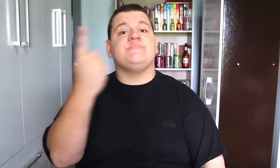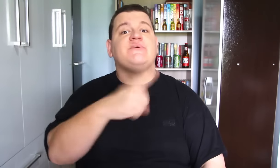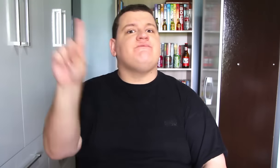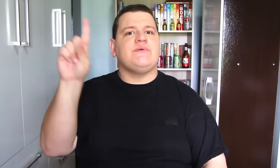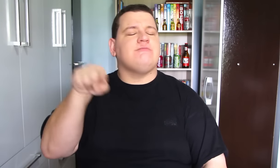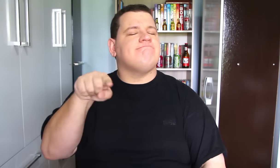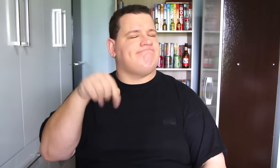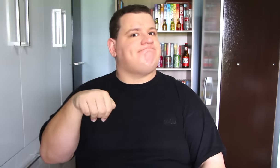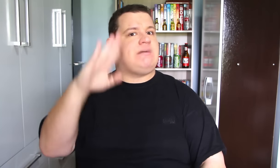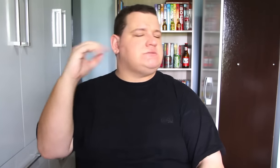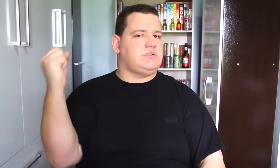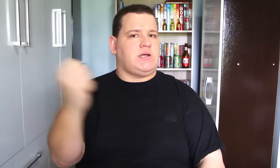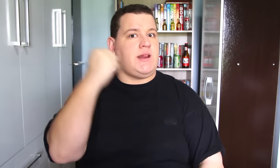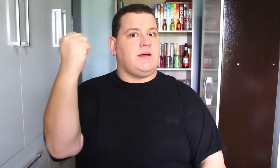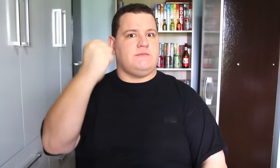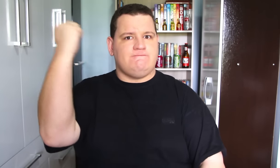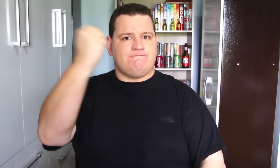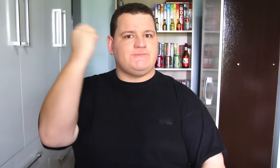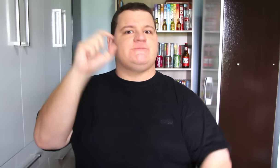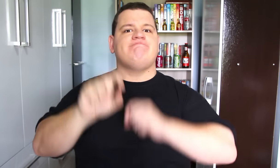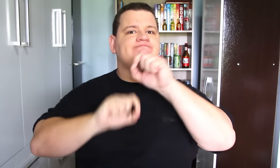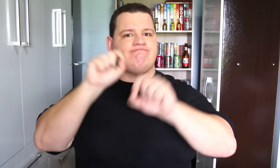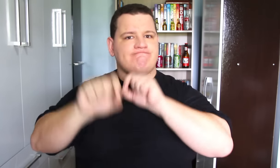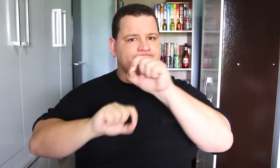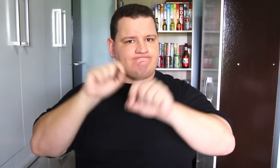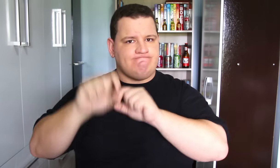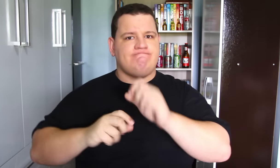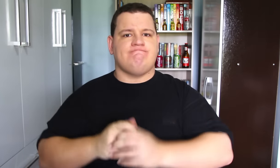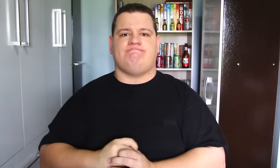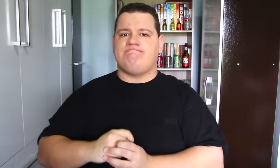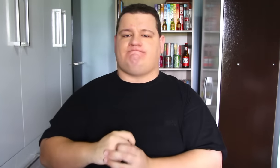E por último, esse é o mais grave.